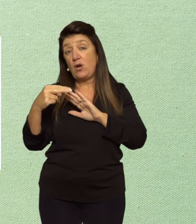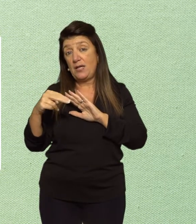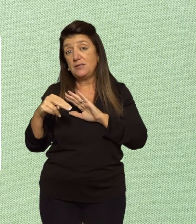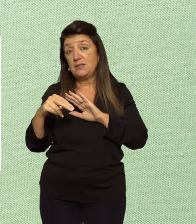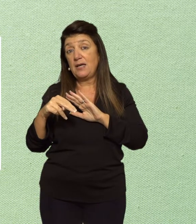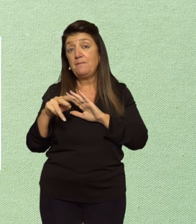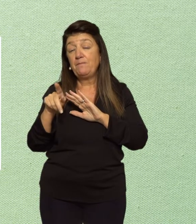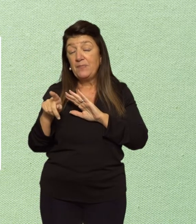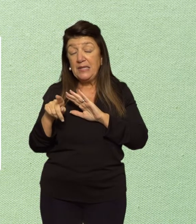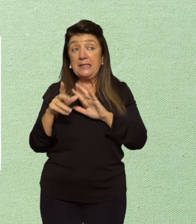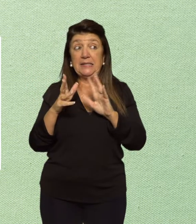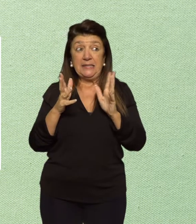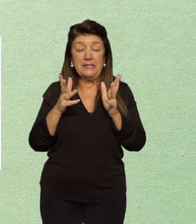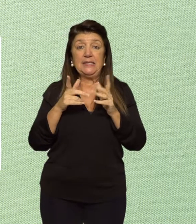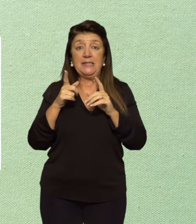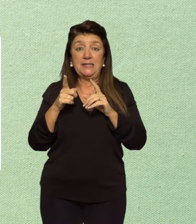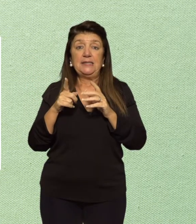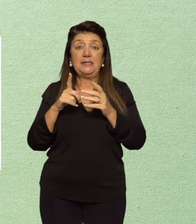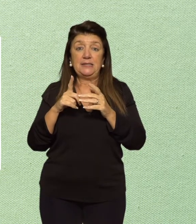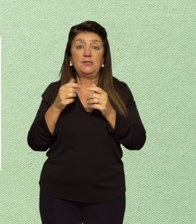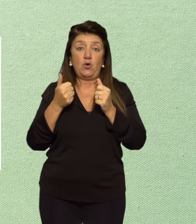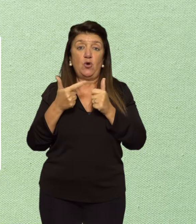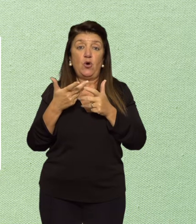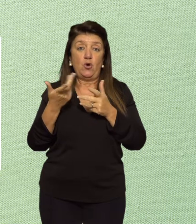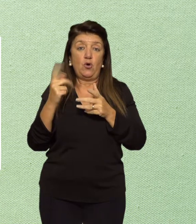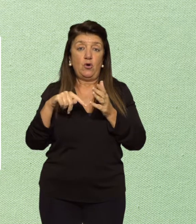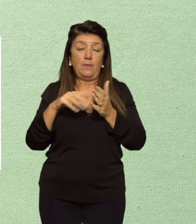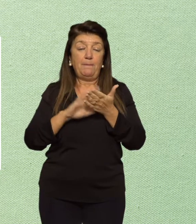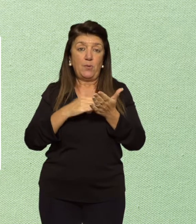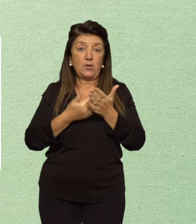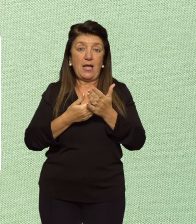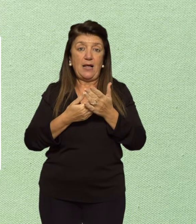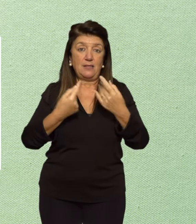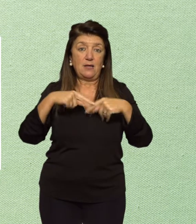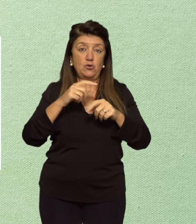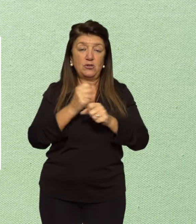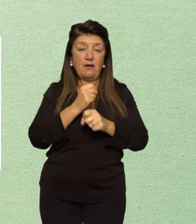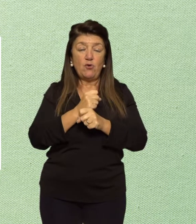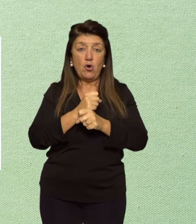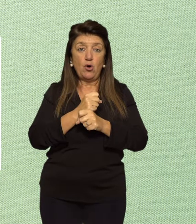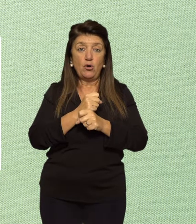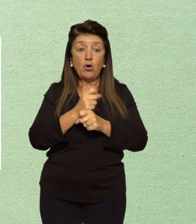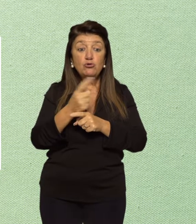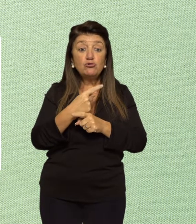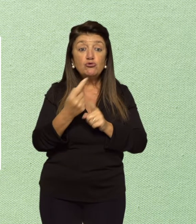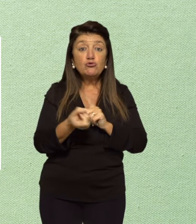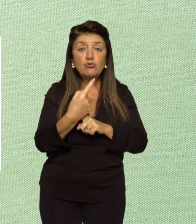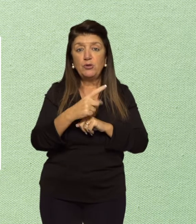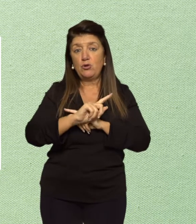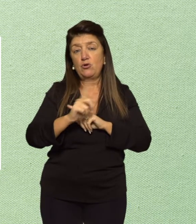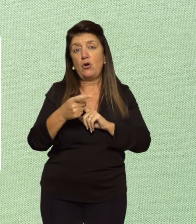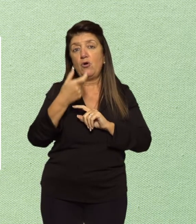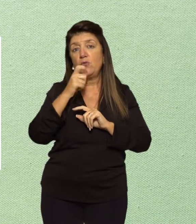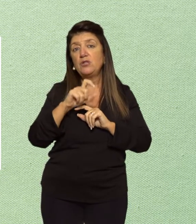quota importante nel nostro lavoro. Non è nata subito perché appunto inizialmente perché una delle nostre